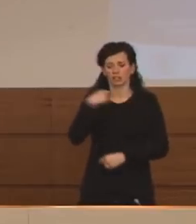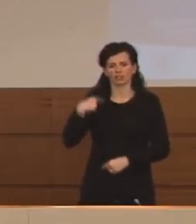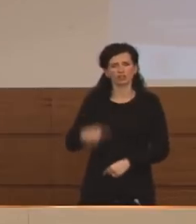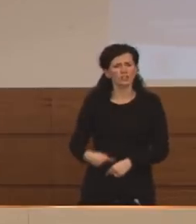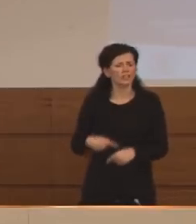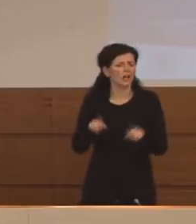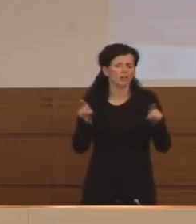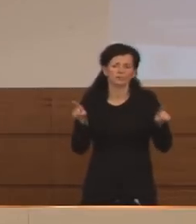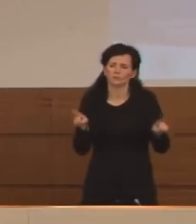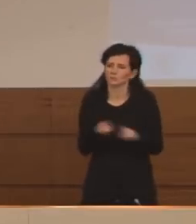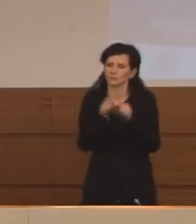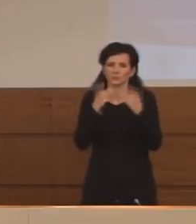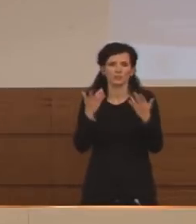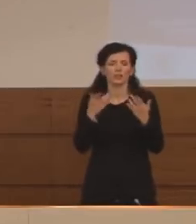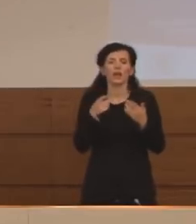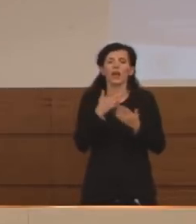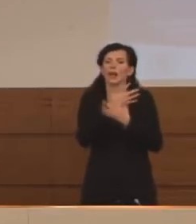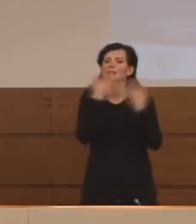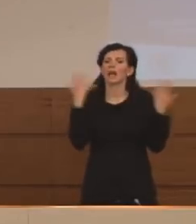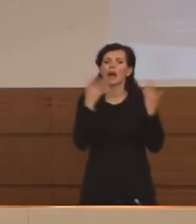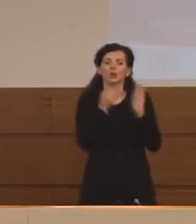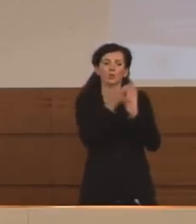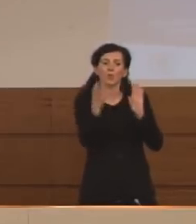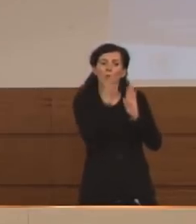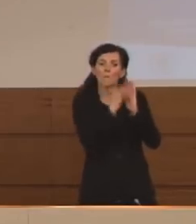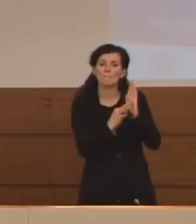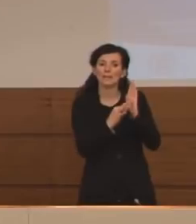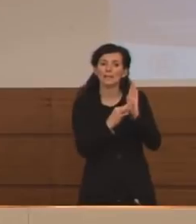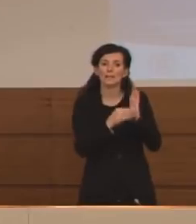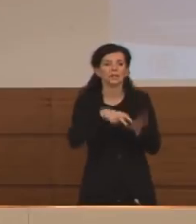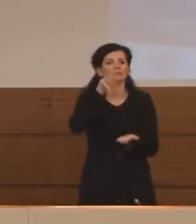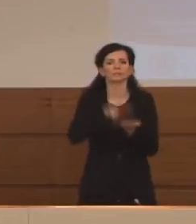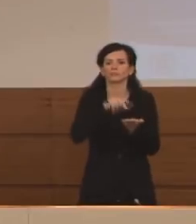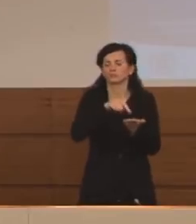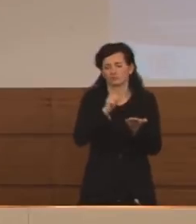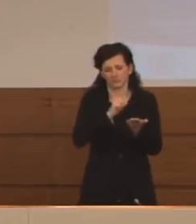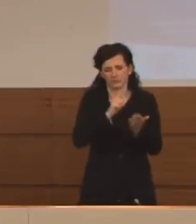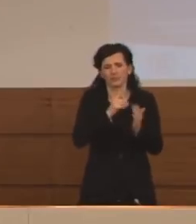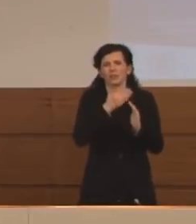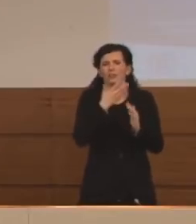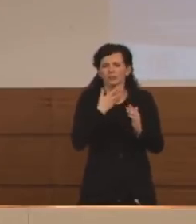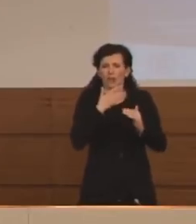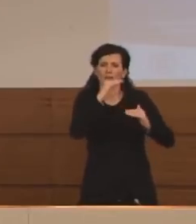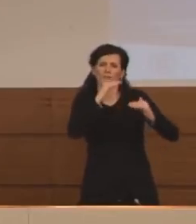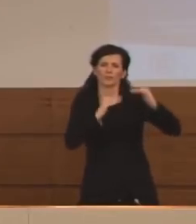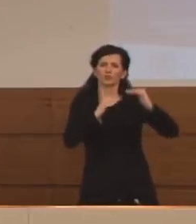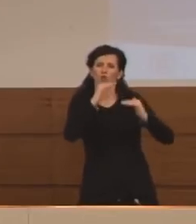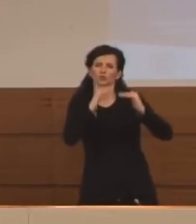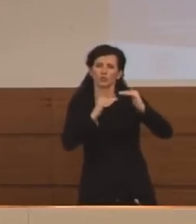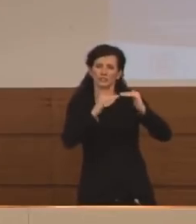E' chiaro che c'è una sottostima dei casi. Questo non è necessariamente il problema maggiore.